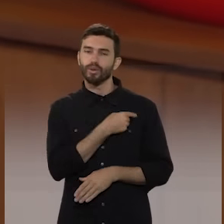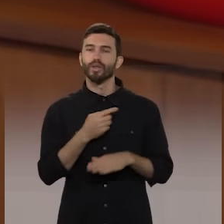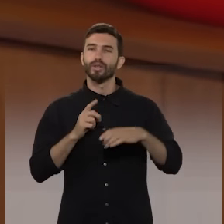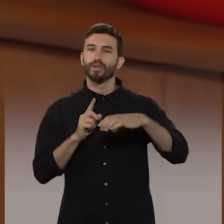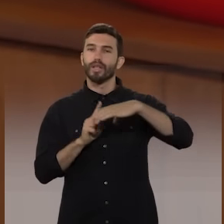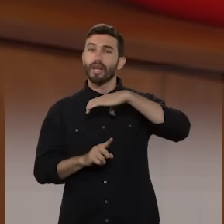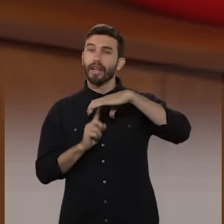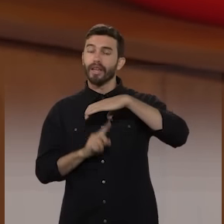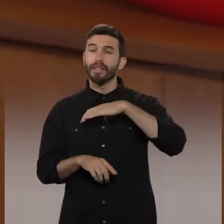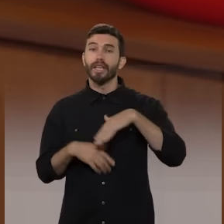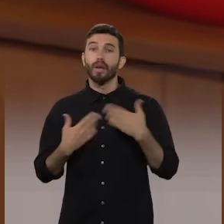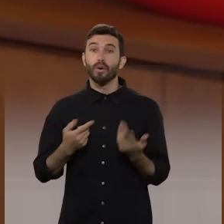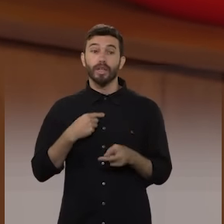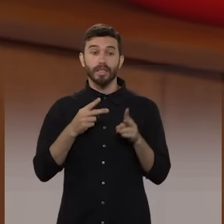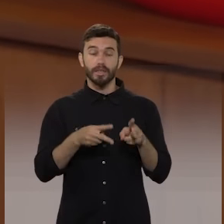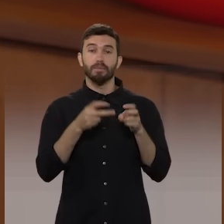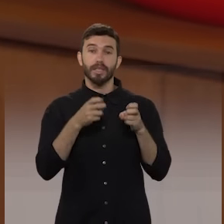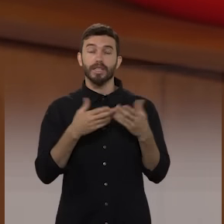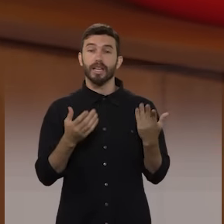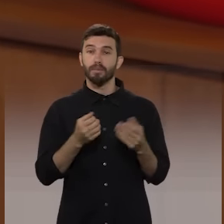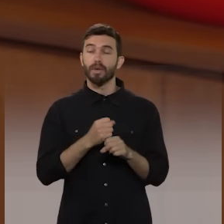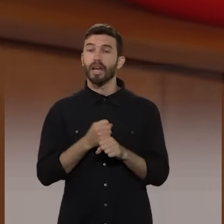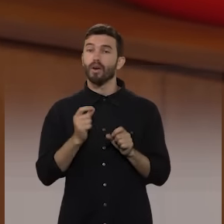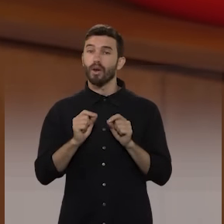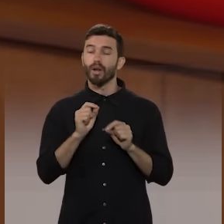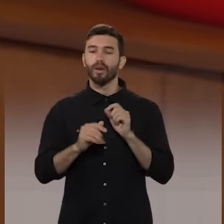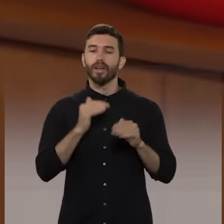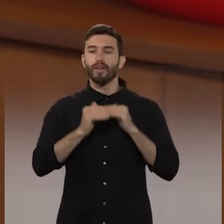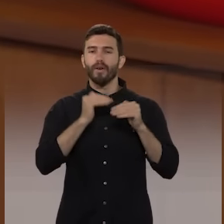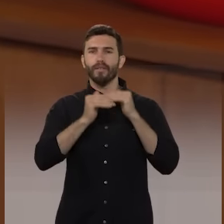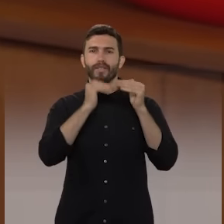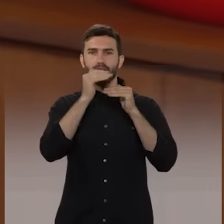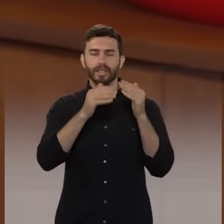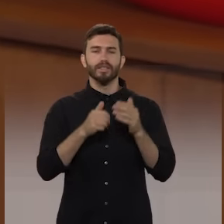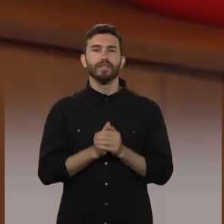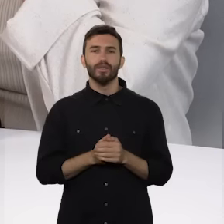O que nós temos visto nos últimos anos é um avanço muito grande, uma preocupação muito grande com a